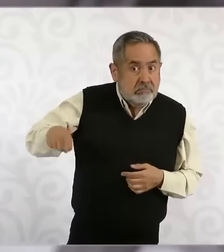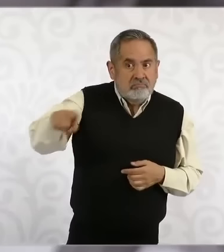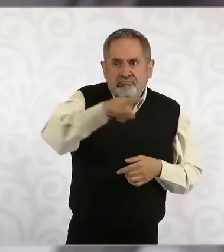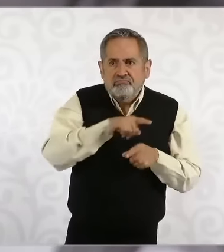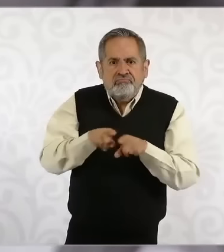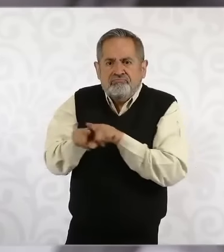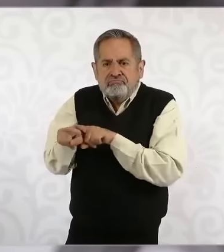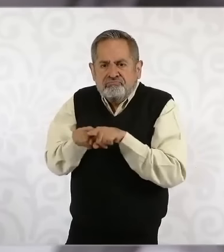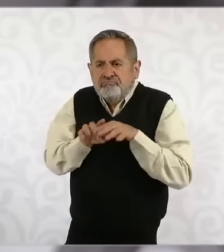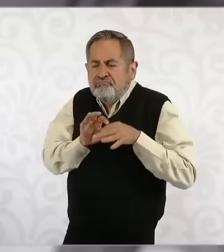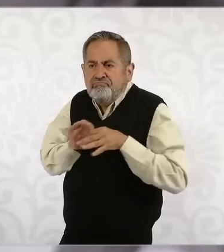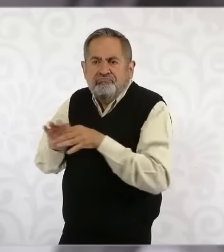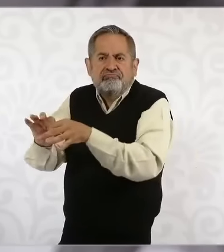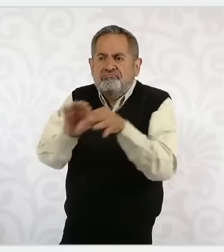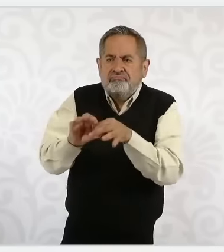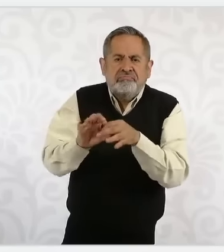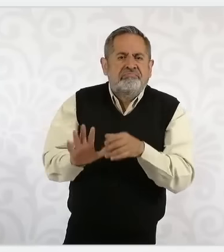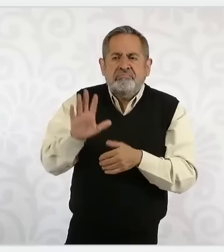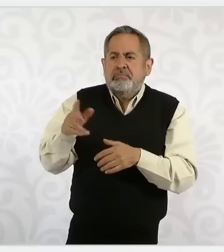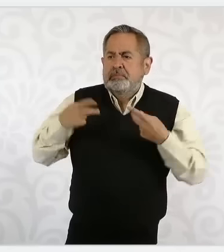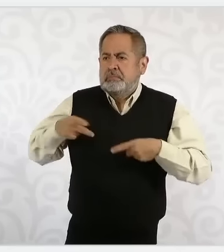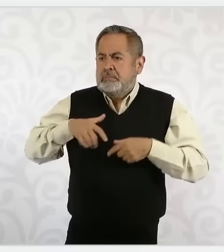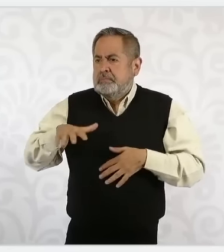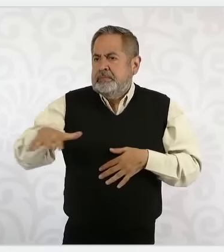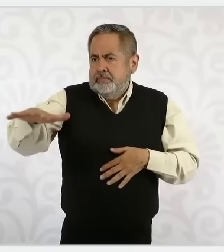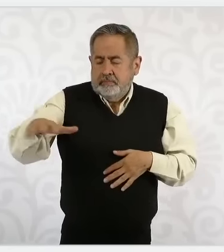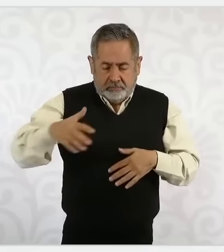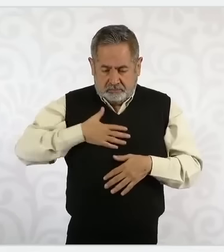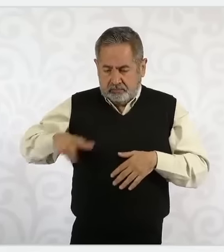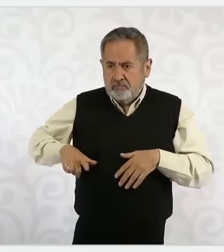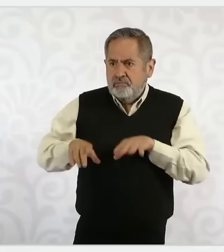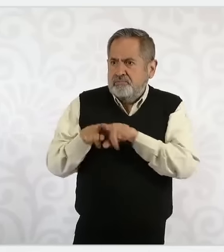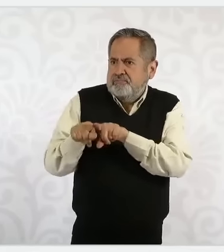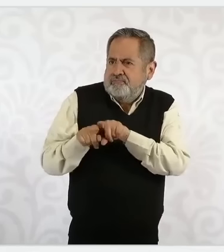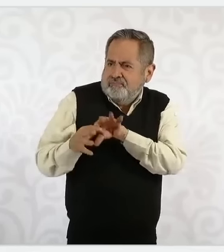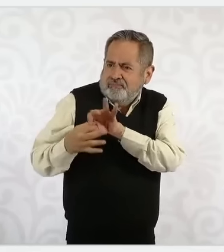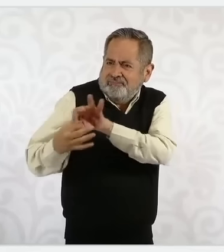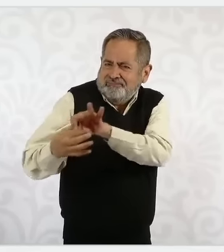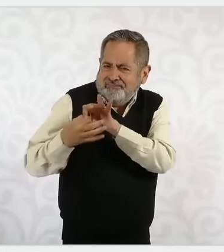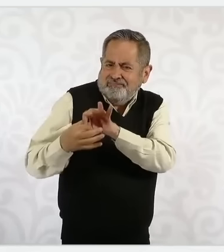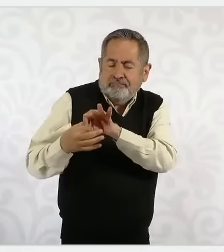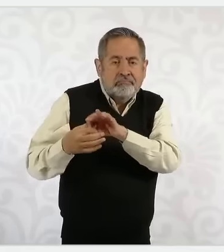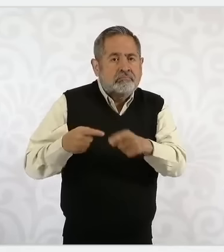entre el pueblo y el gobierno. Por eso nosotros no podemos traicionar nunca,